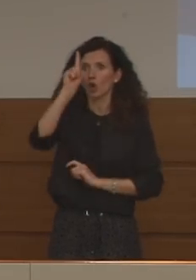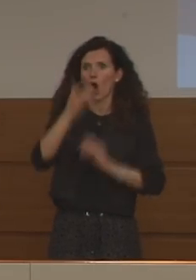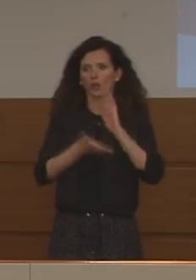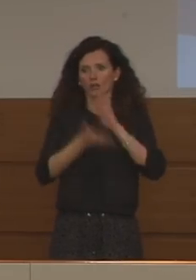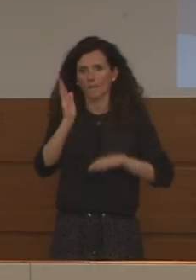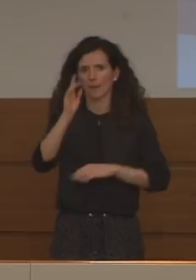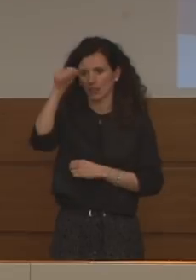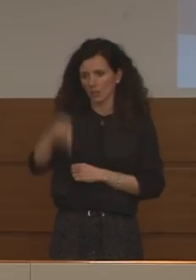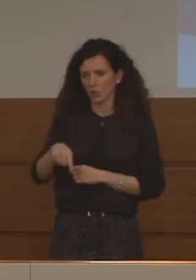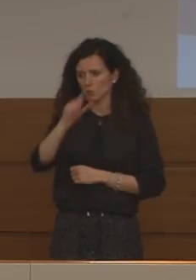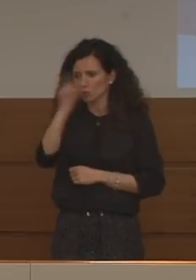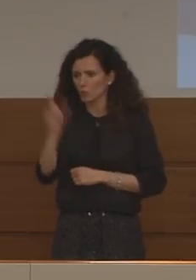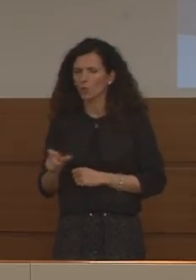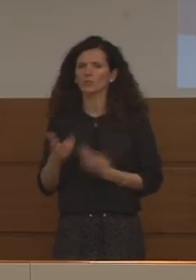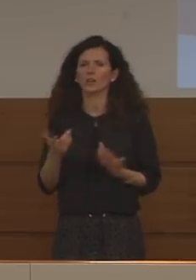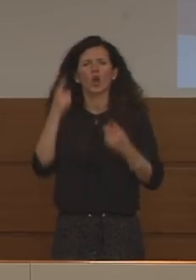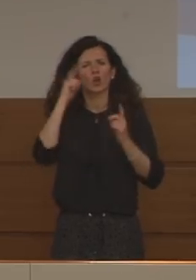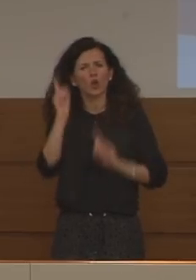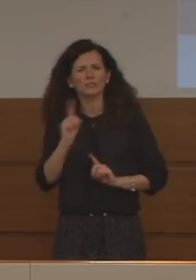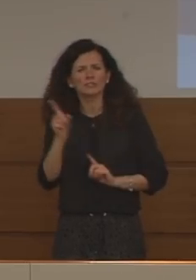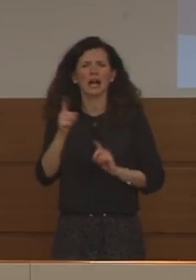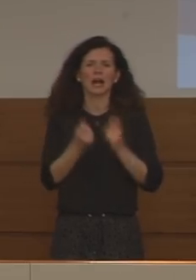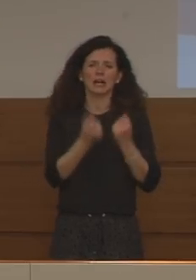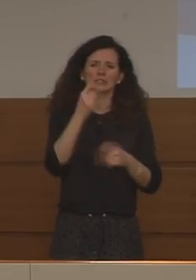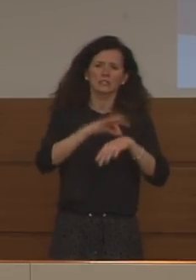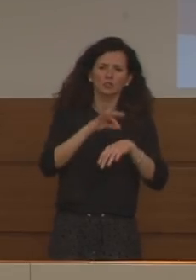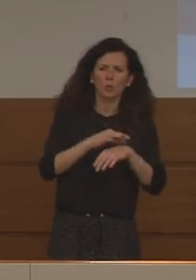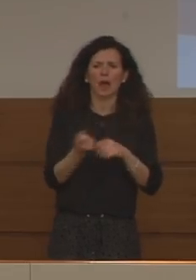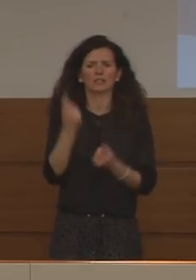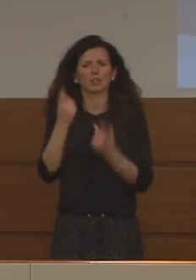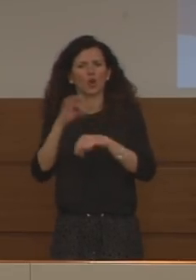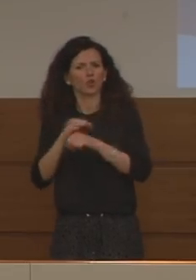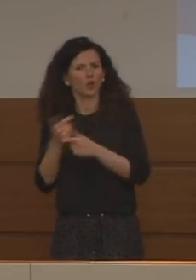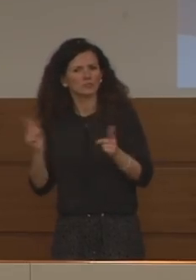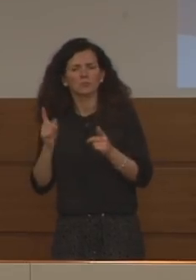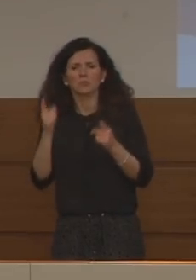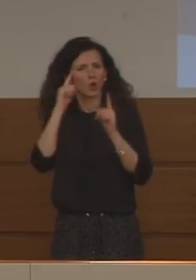sintomatici, non sappiamo nulla. Che cosa si può fare? Il Veneto, per